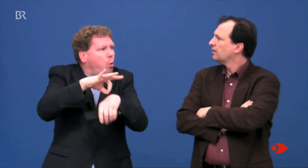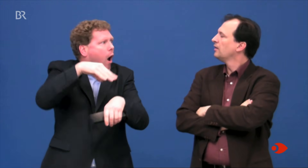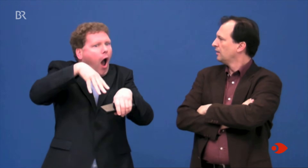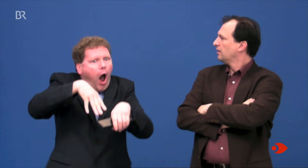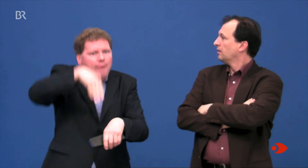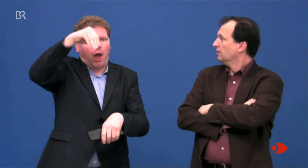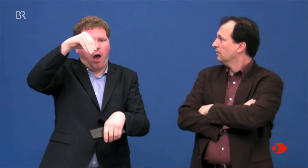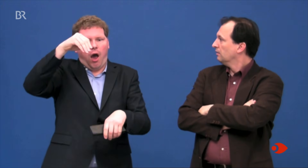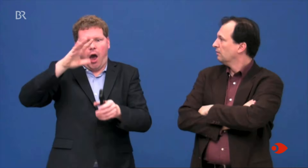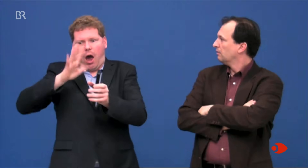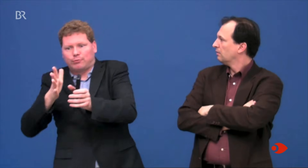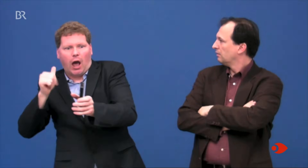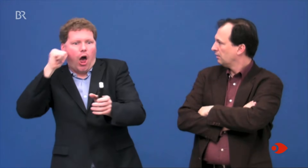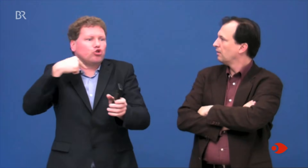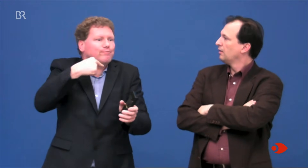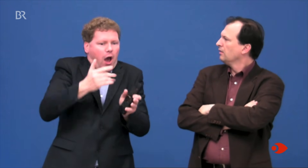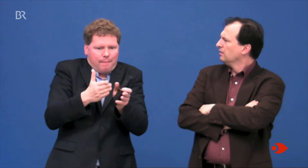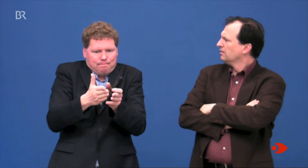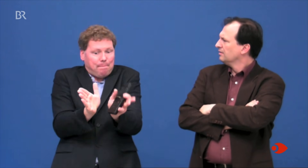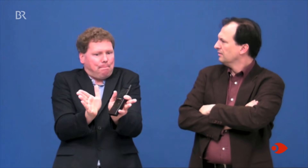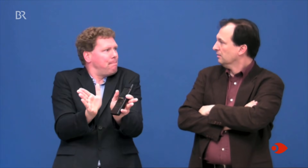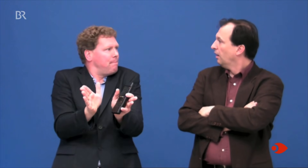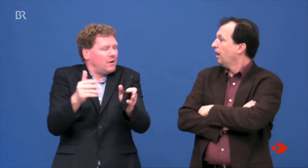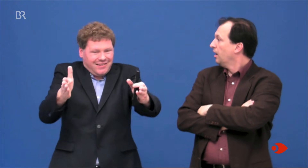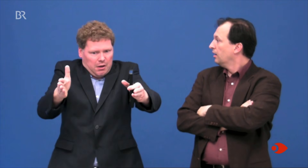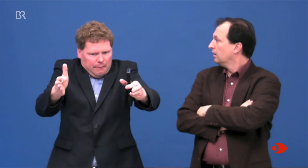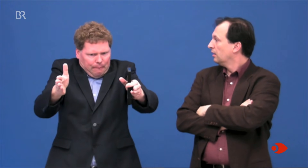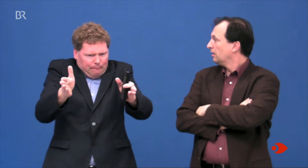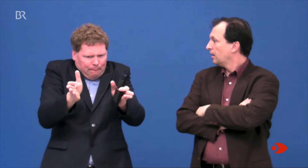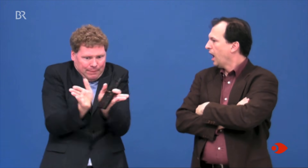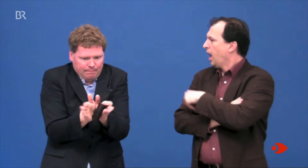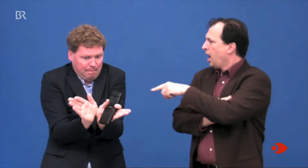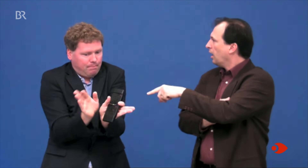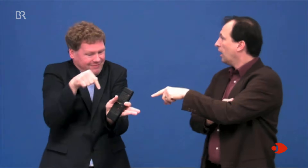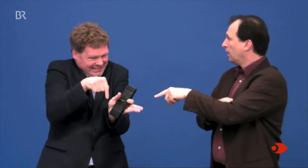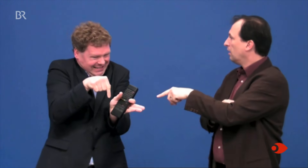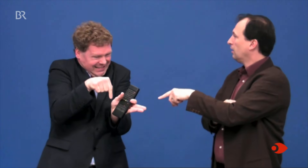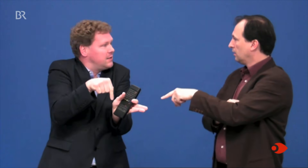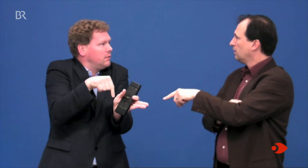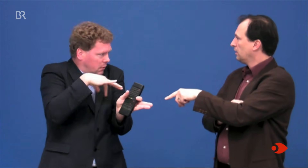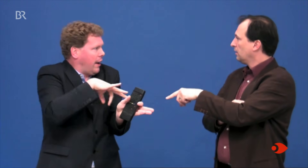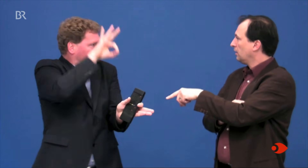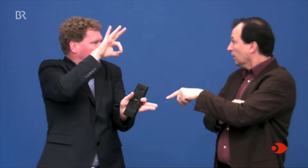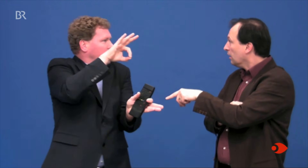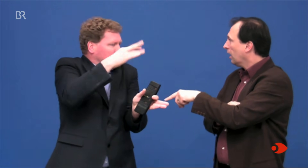Bis zu dem Zeitpunkt, an dem sich die beiden Sprachen getrennt haben. Und diesen Zeitpunkt habe ich nun gefunden.